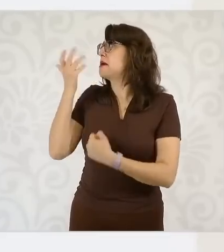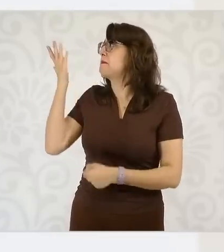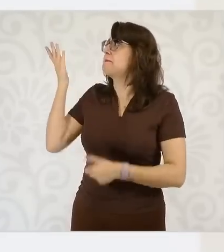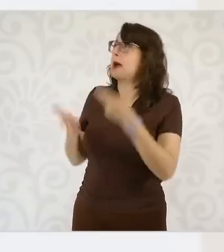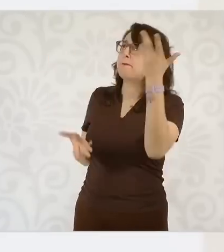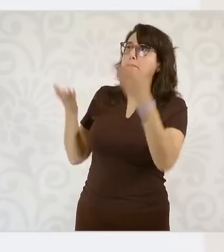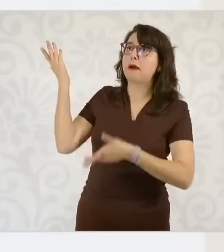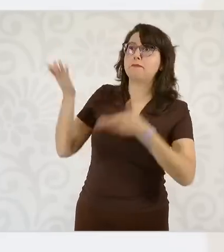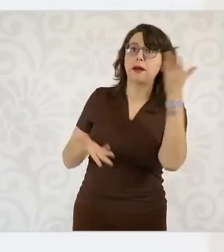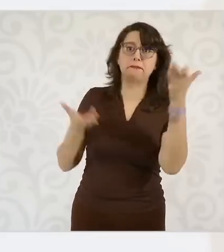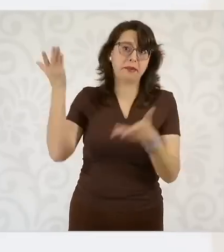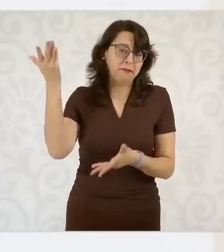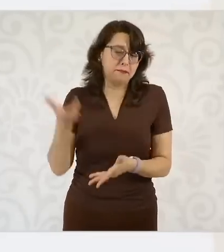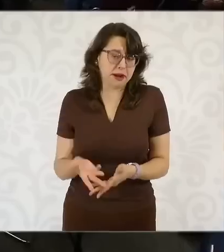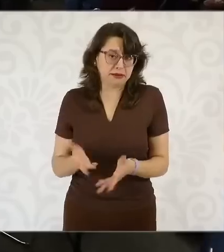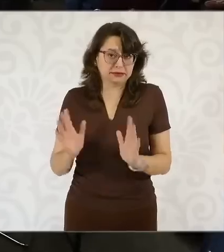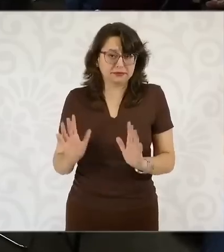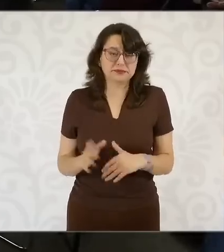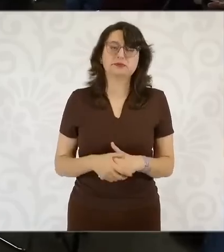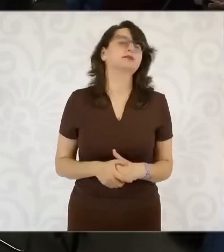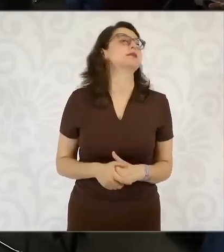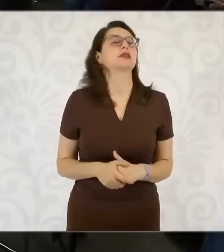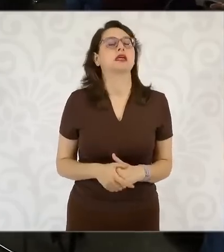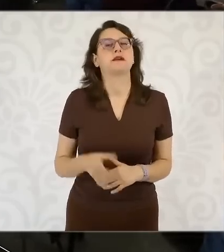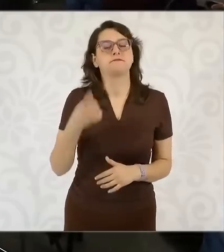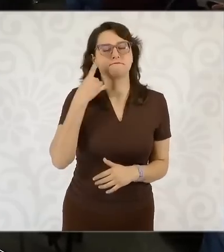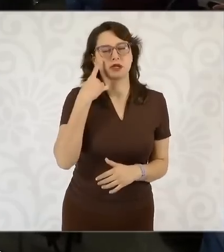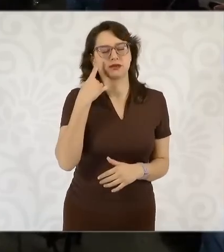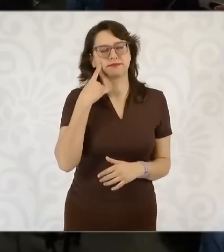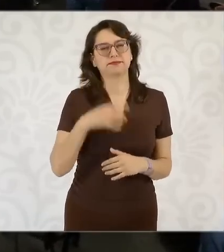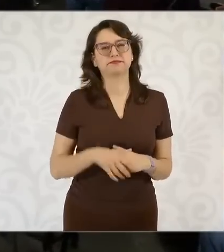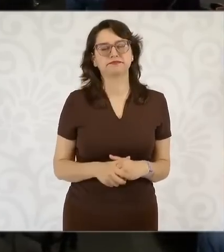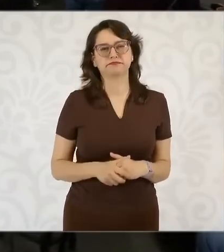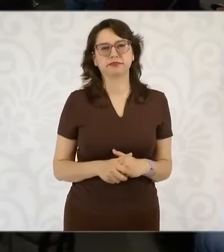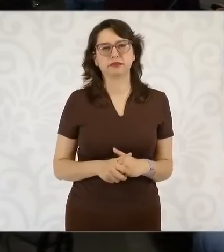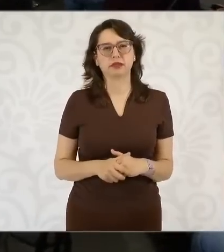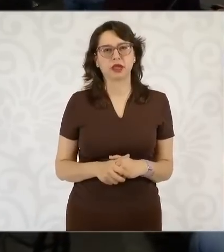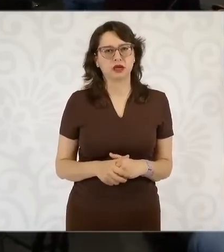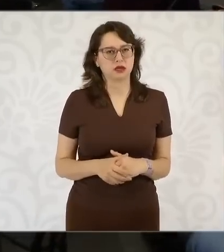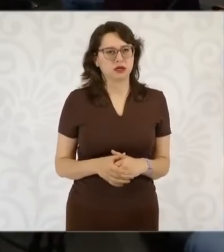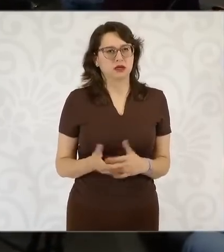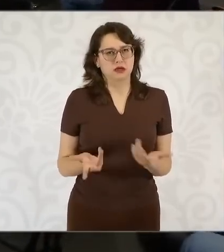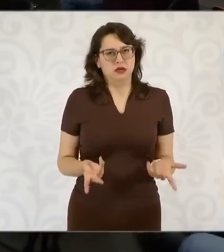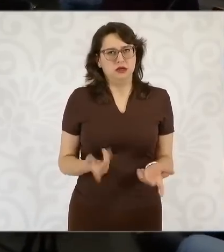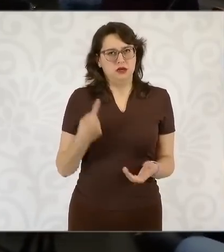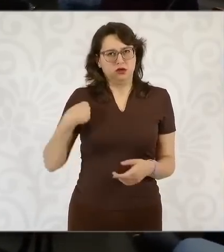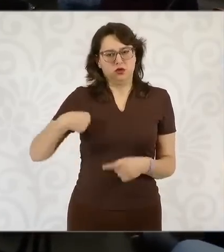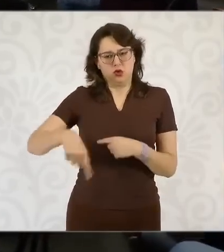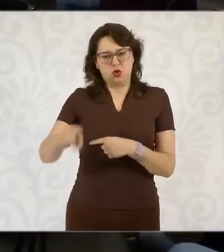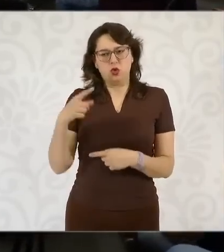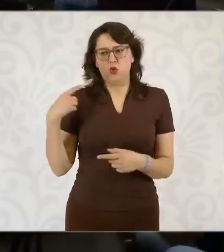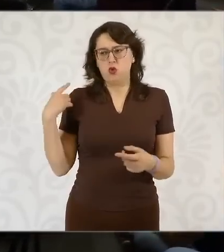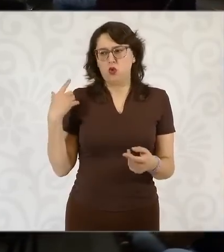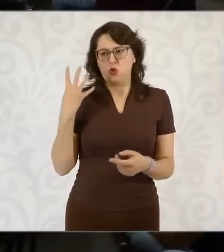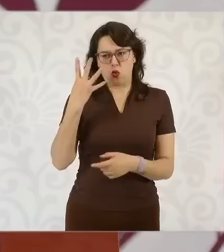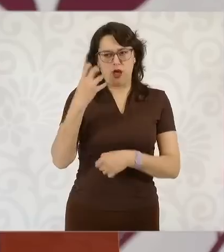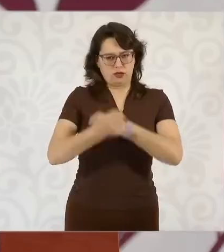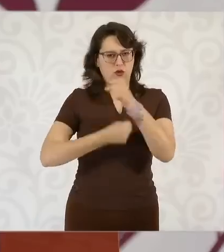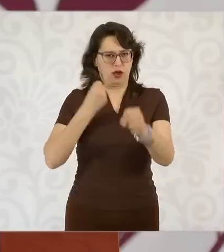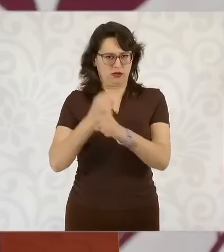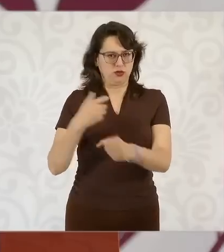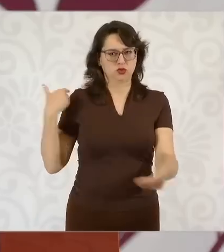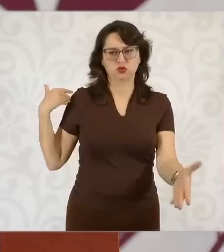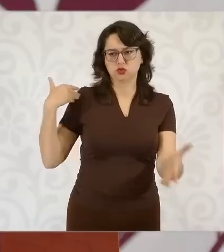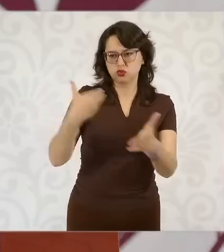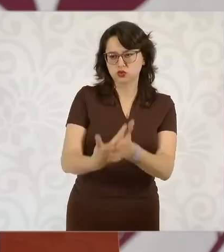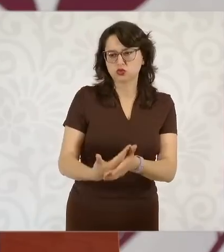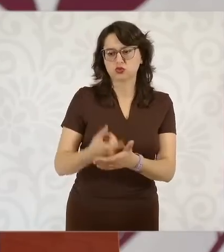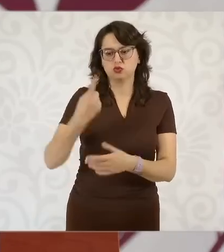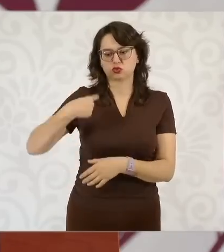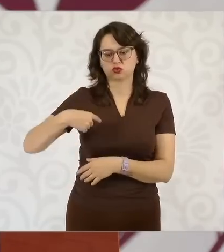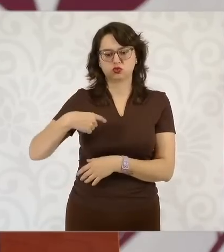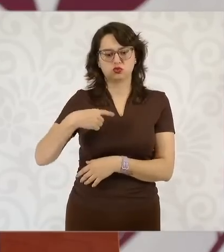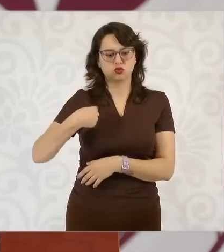que tenemos fíjense aumentaron las exportaciones en 8 99% anual en los últimos 4 años eh pero